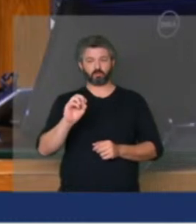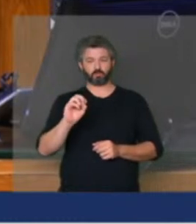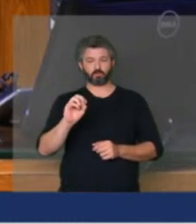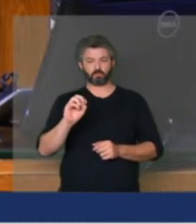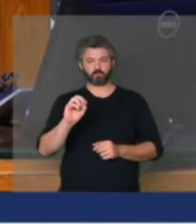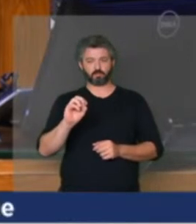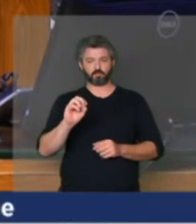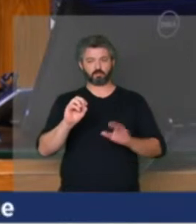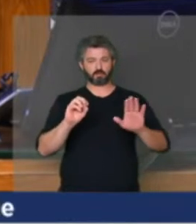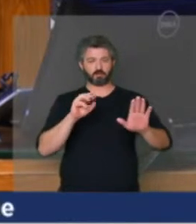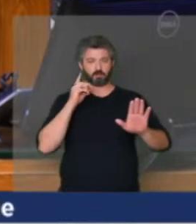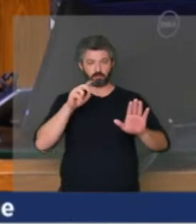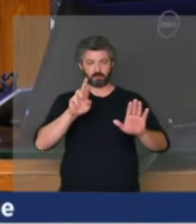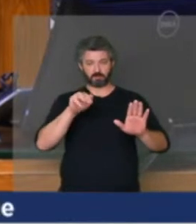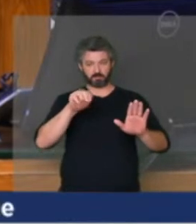REGISTRO AQUI RÁ PIDO... EU